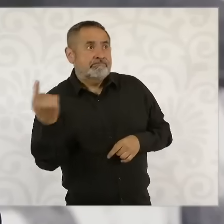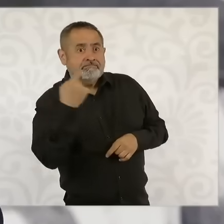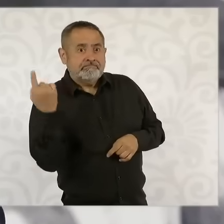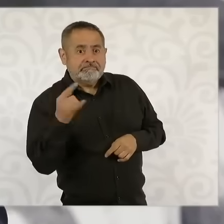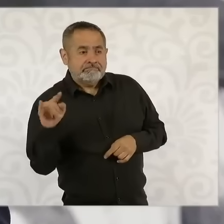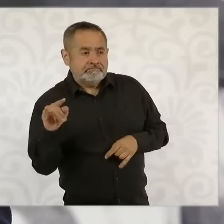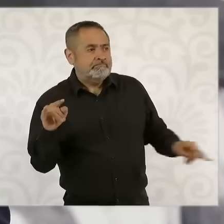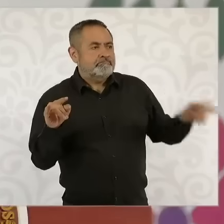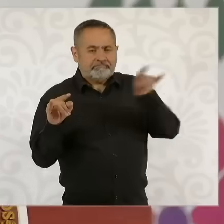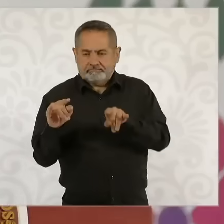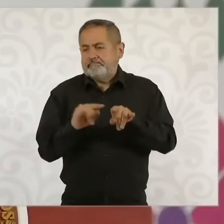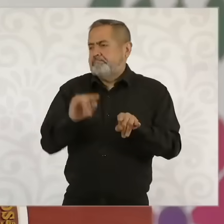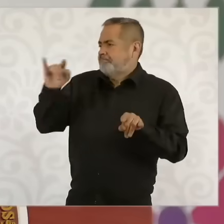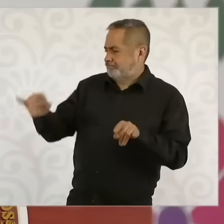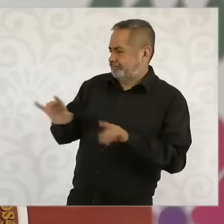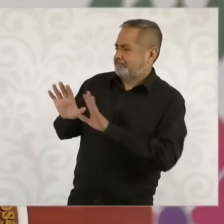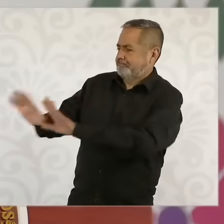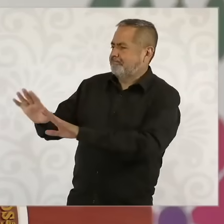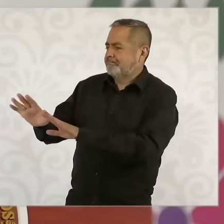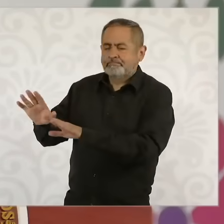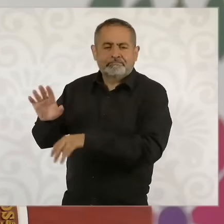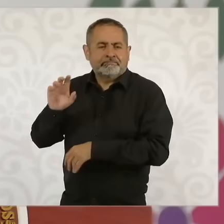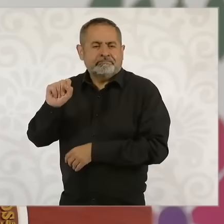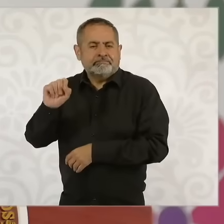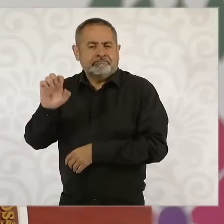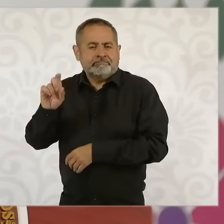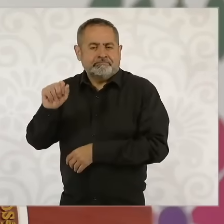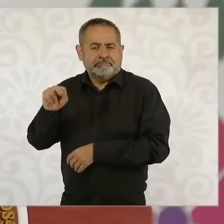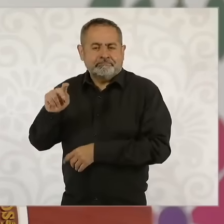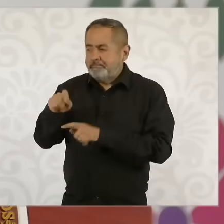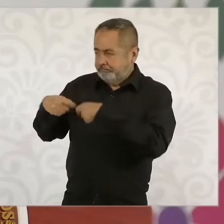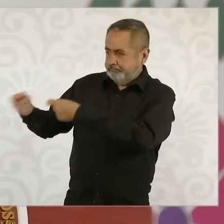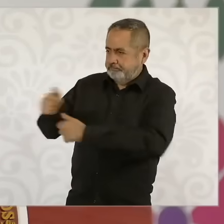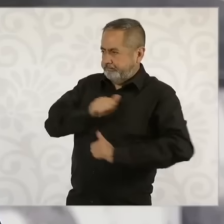operativas para atender temas de seguridad nacional. Entonces, el próximo año tenemos ya